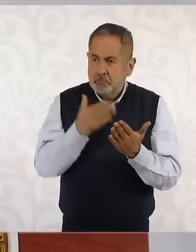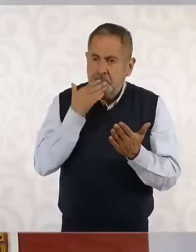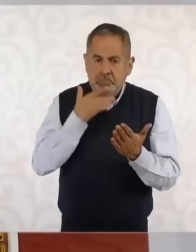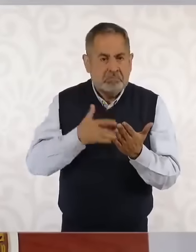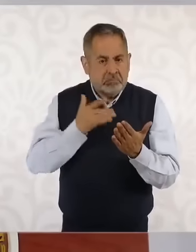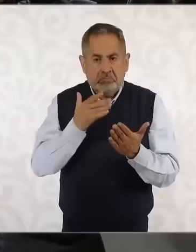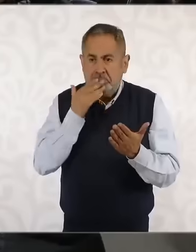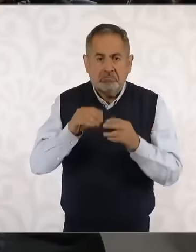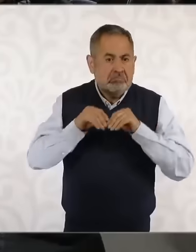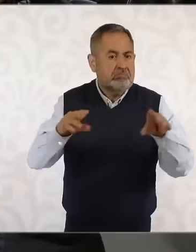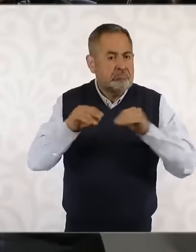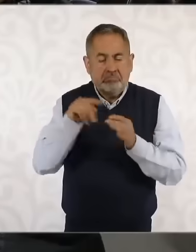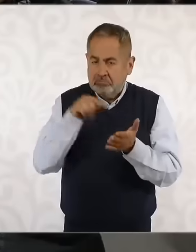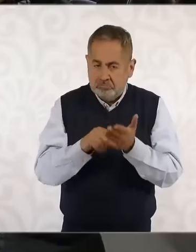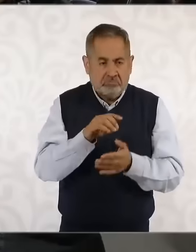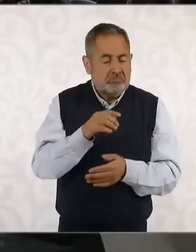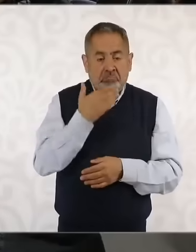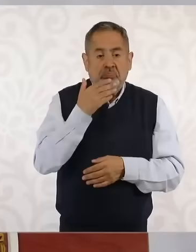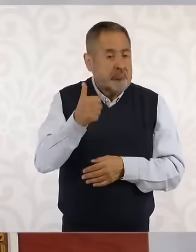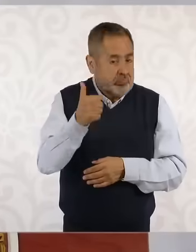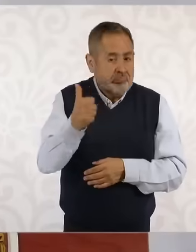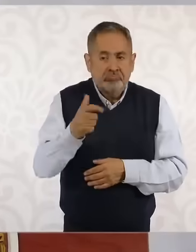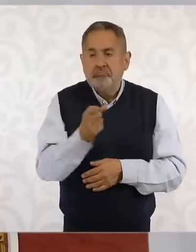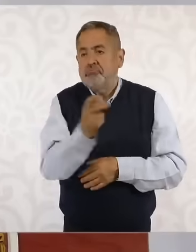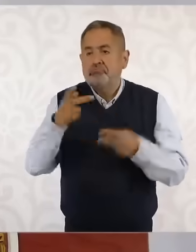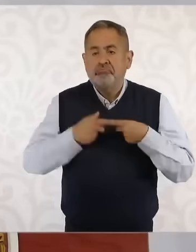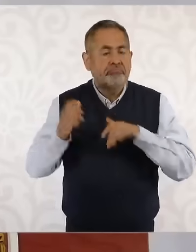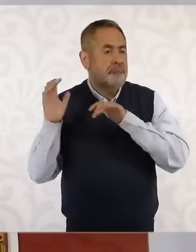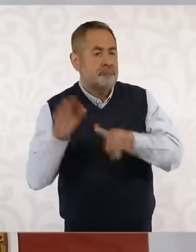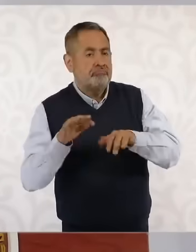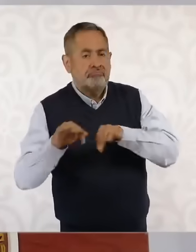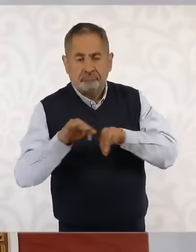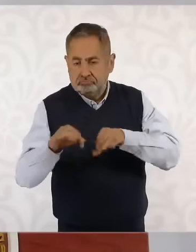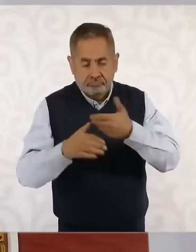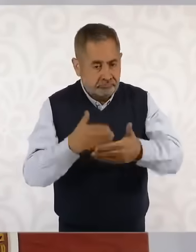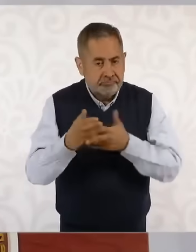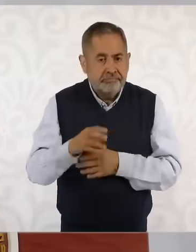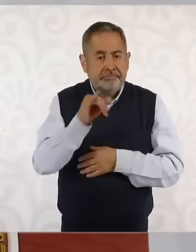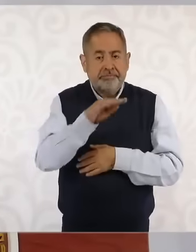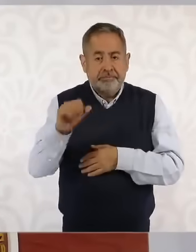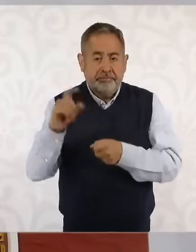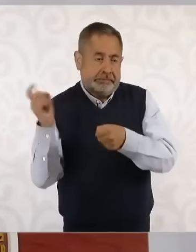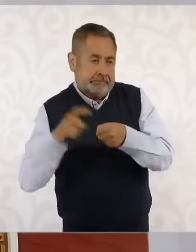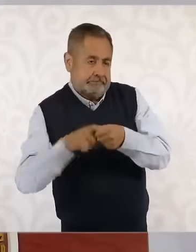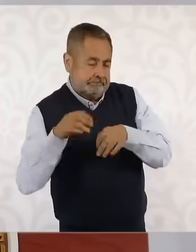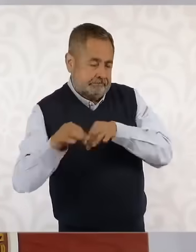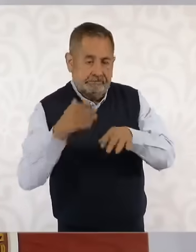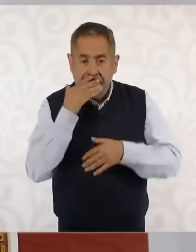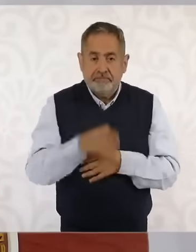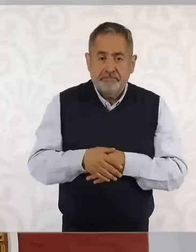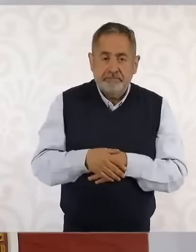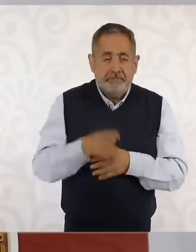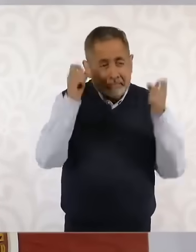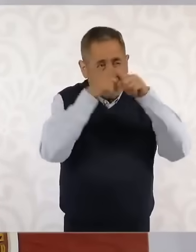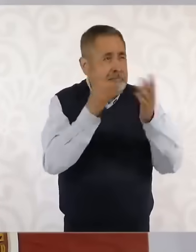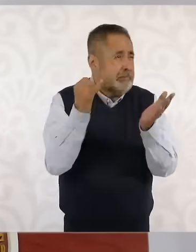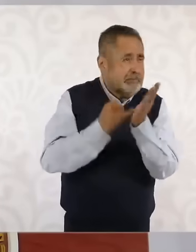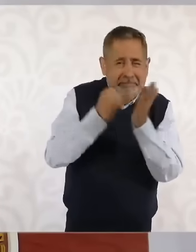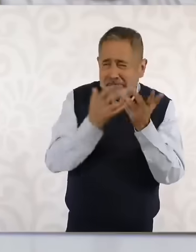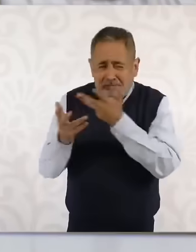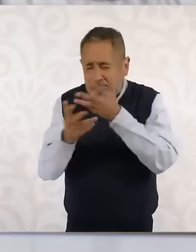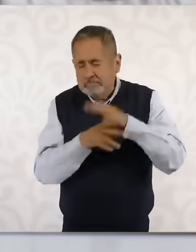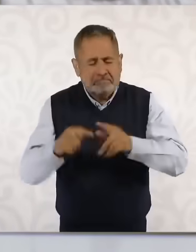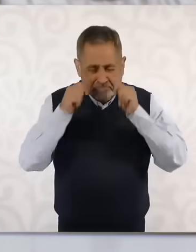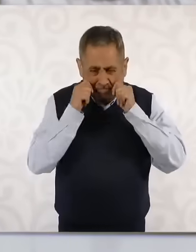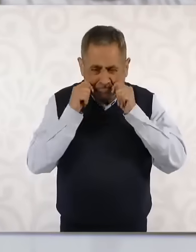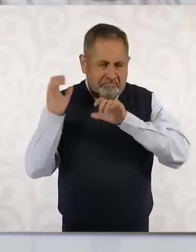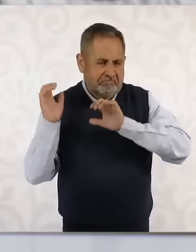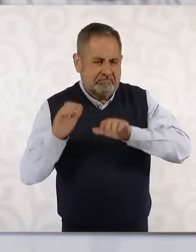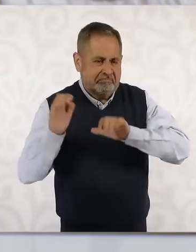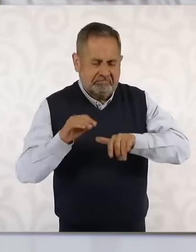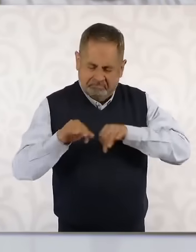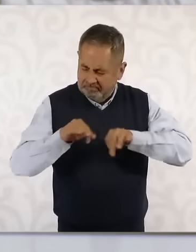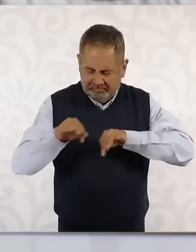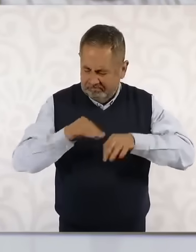eh también el empleo formal del IMS, aún con las dificultades de los aranceles y la situación de eh